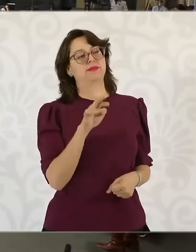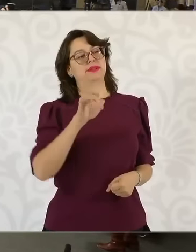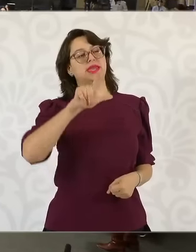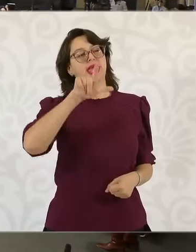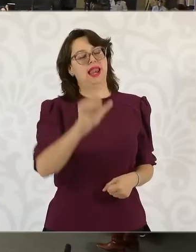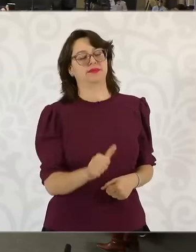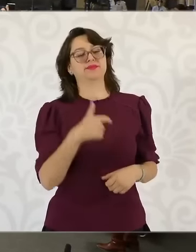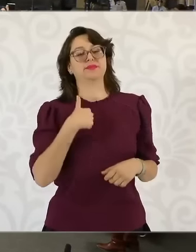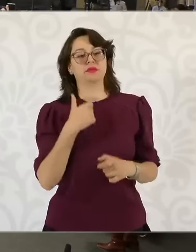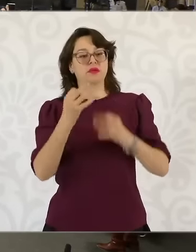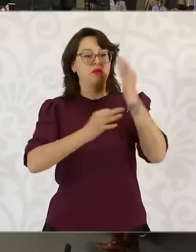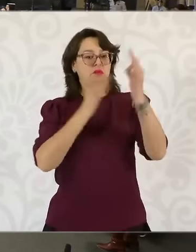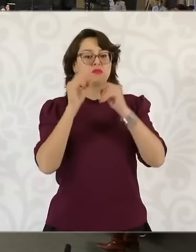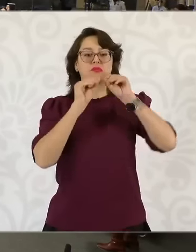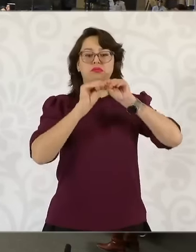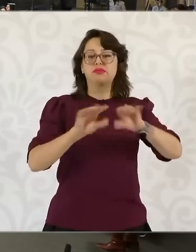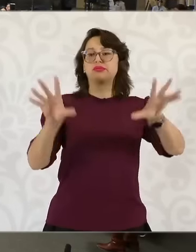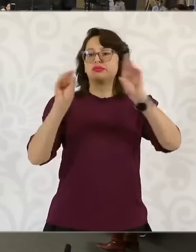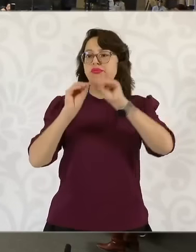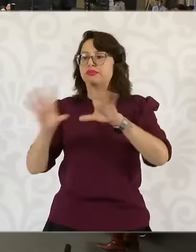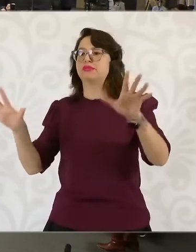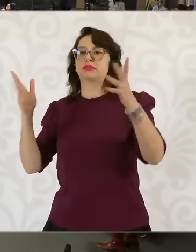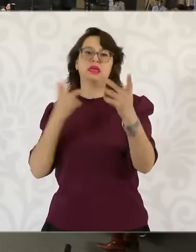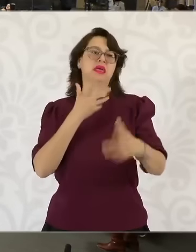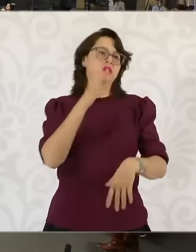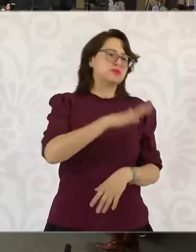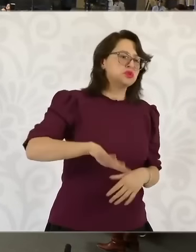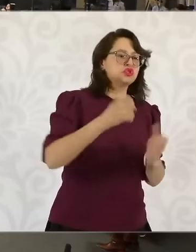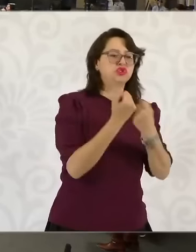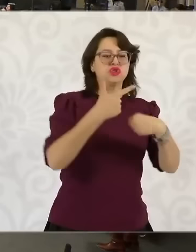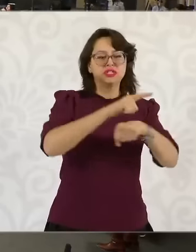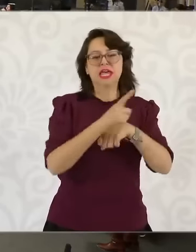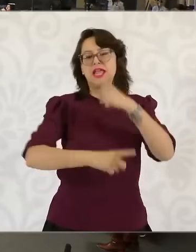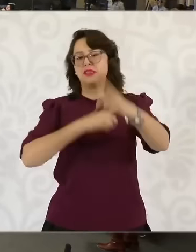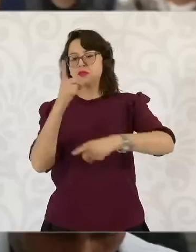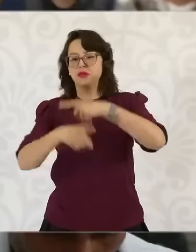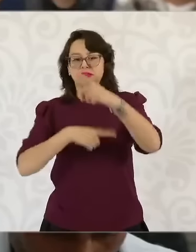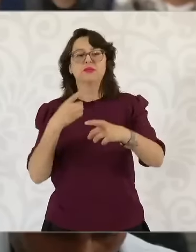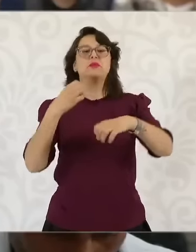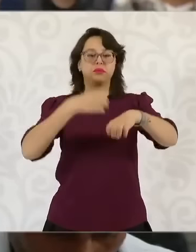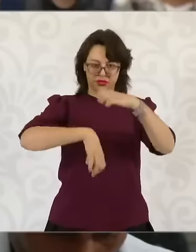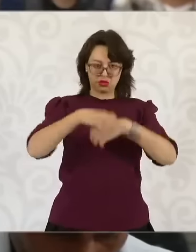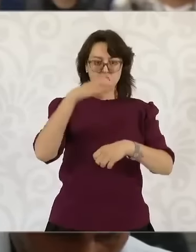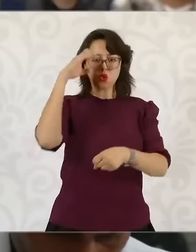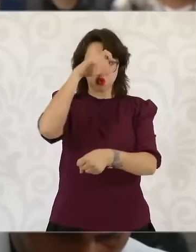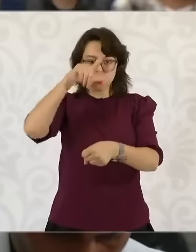como distintas figuras del ámbito social deportivo empresarial y cultural han contribuido a proyectar